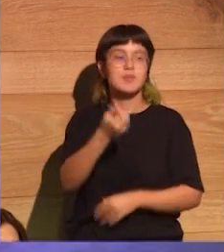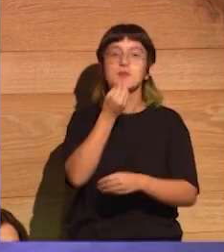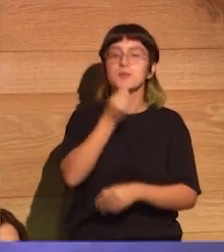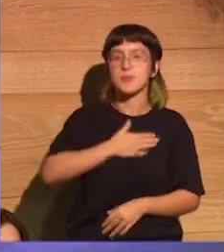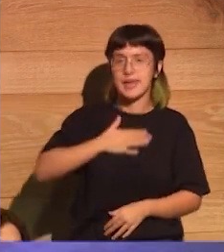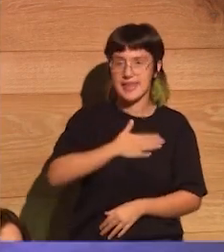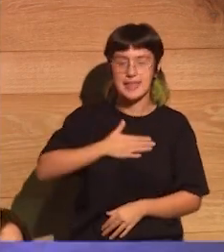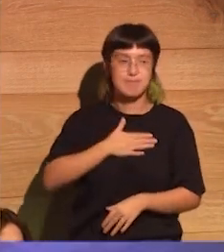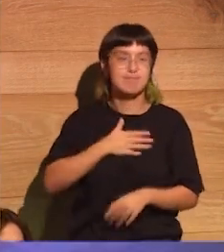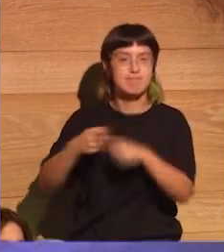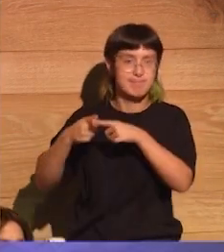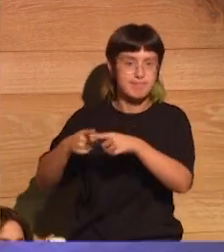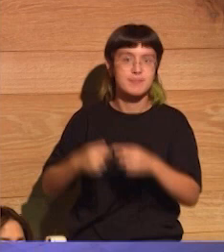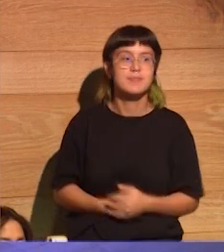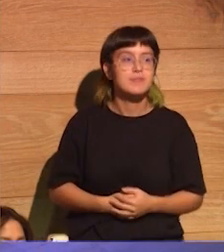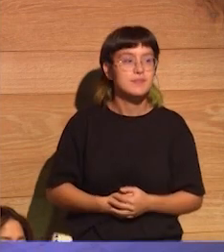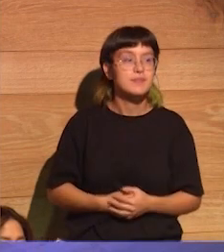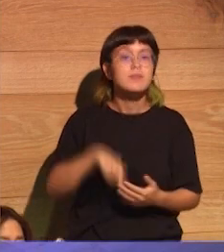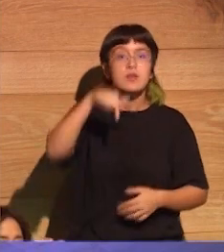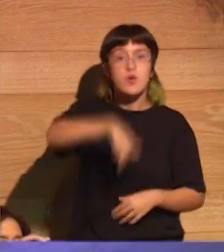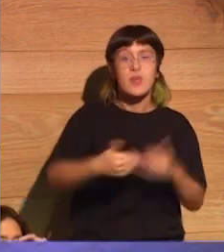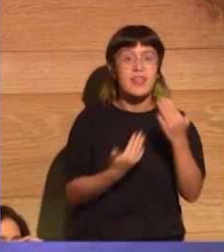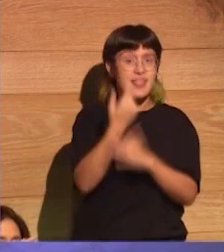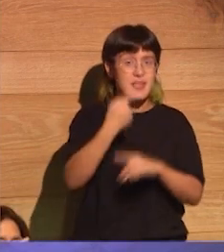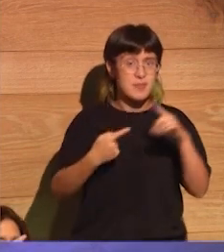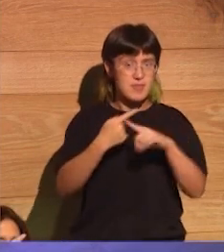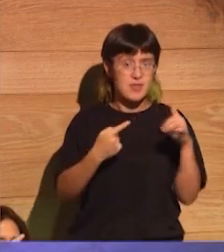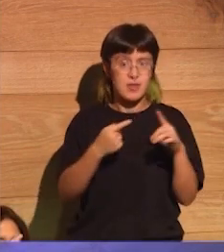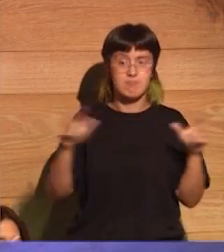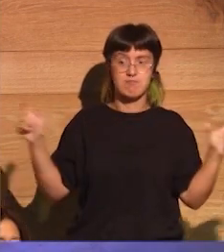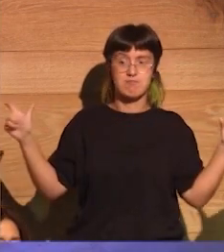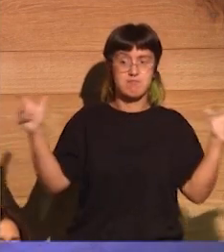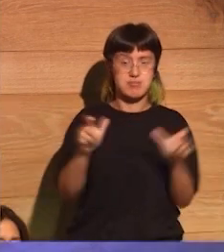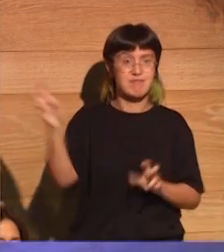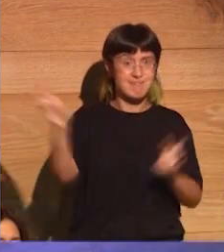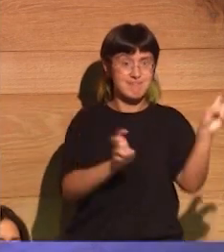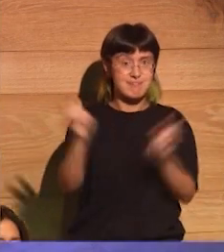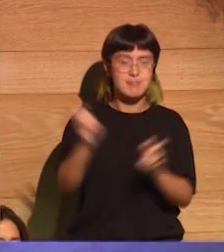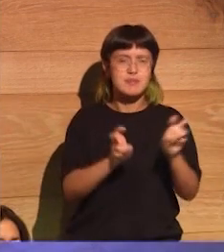Muchas gracias Angie. Bueno, durante día y medio vamos a llenar este espacio de Gran Vía para hablar de inteligencia artificial,